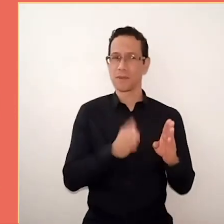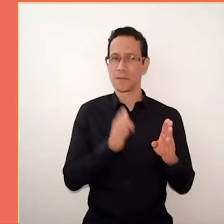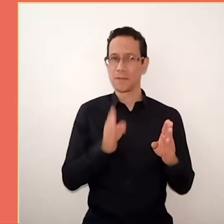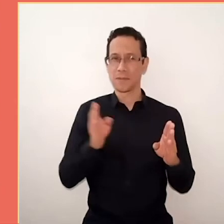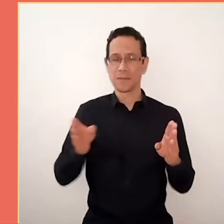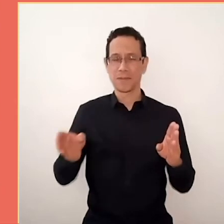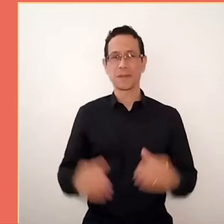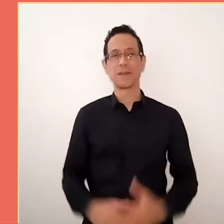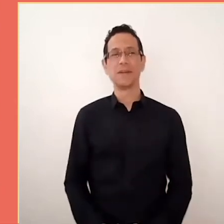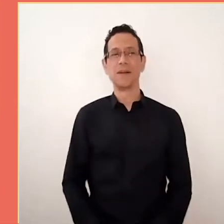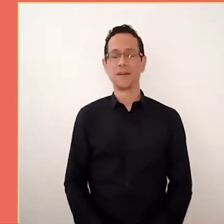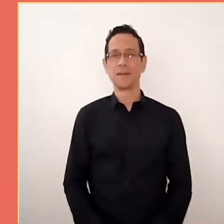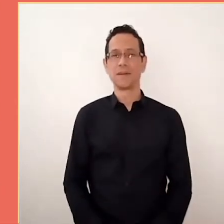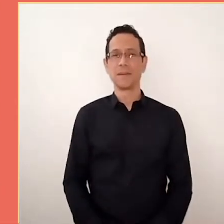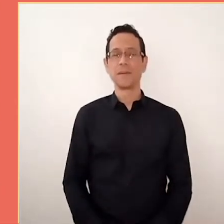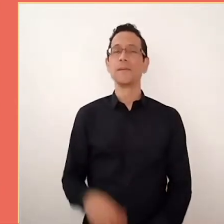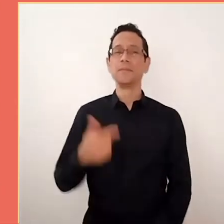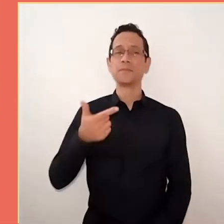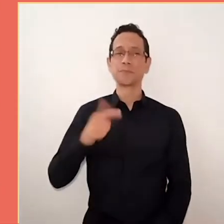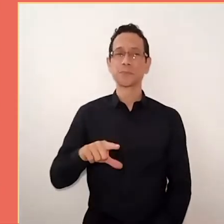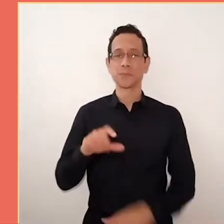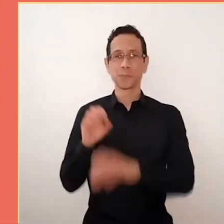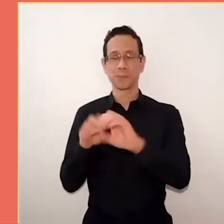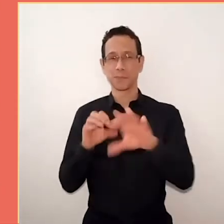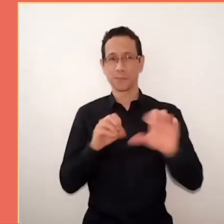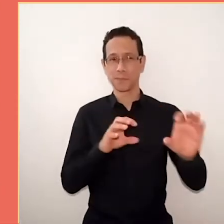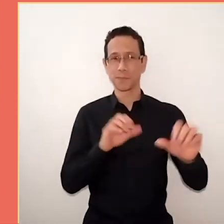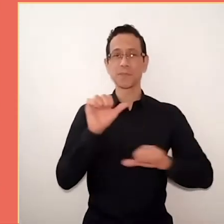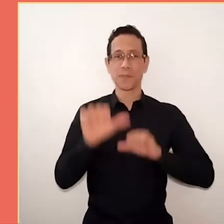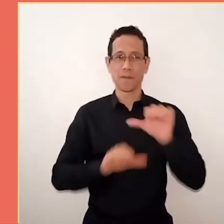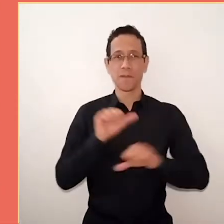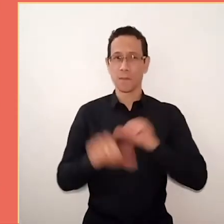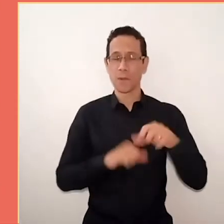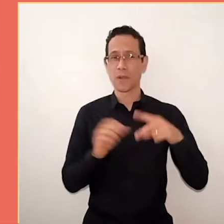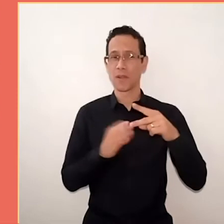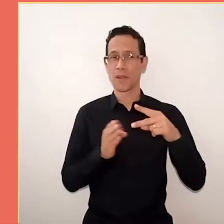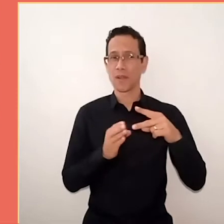E na questão da educação transformadora, que é a 2° parte da pergunta,